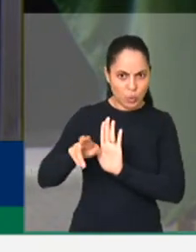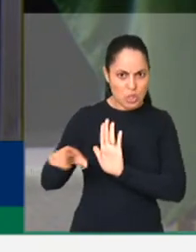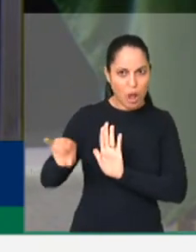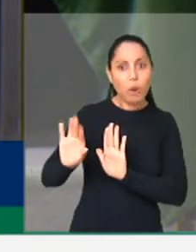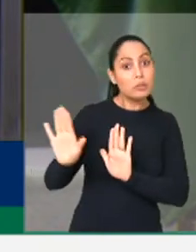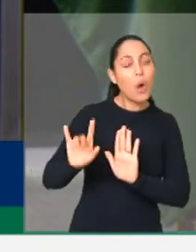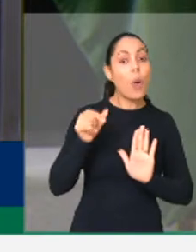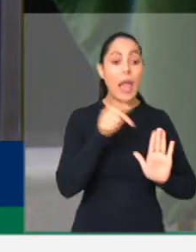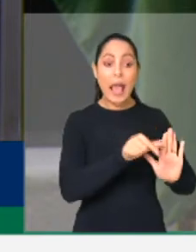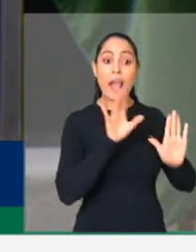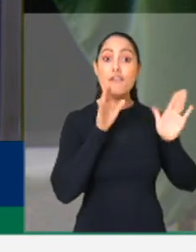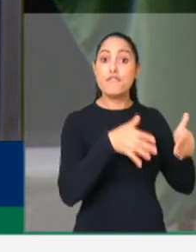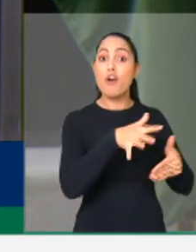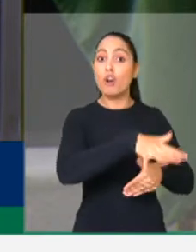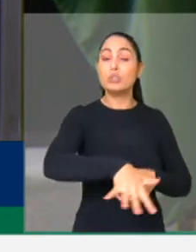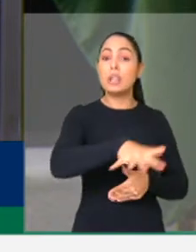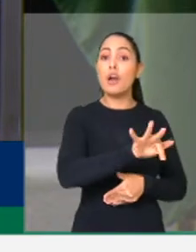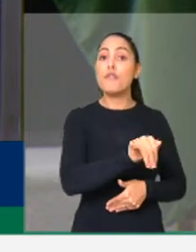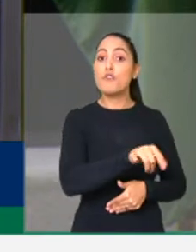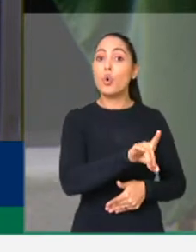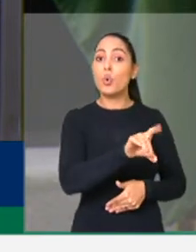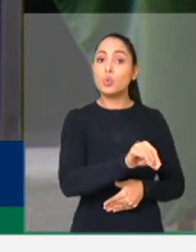IMPEDINDO QUE SE AGRAVE AS CONSEQUÊNCIAS SOCIOECONÔMICAS REGIONAIS AO TEMPO QUE SE INIBE